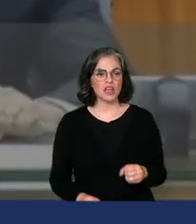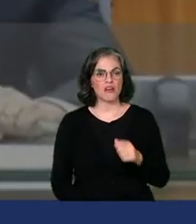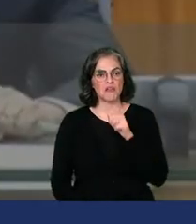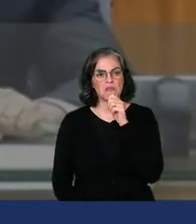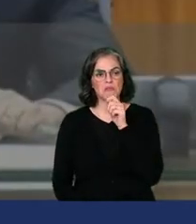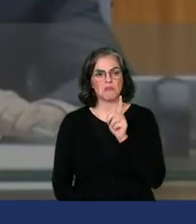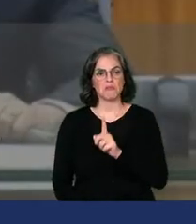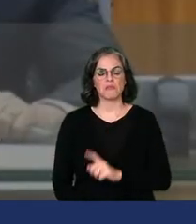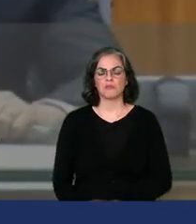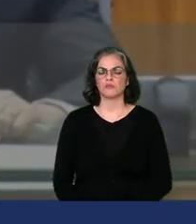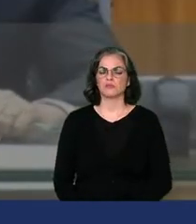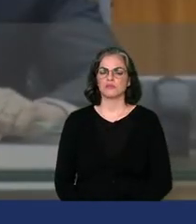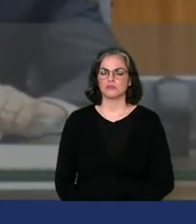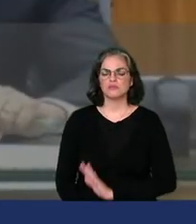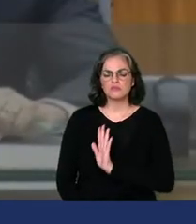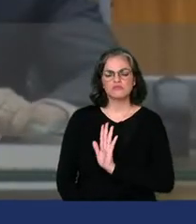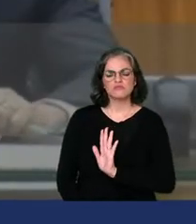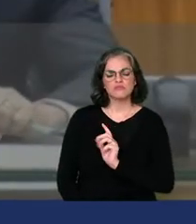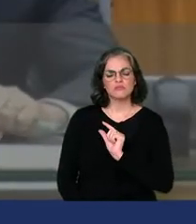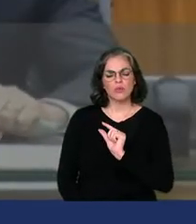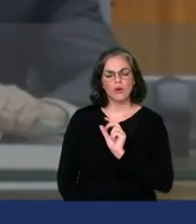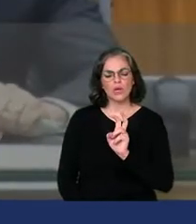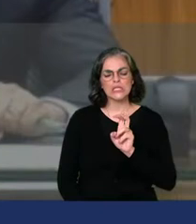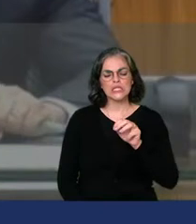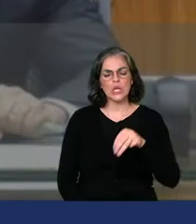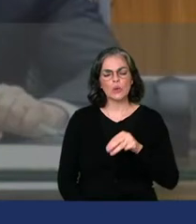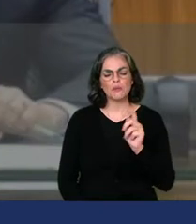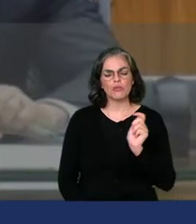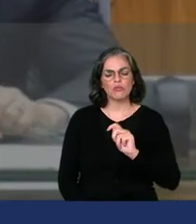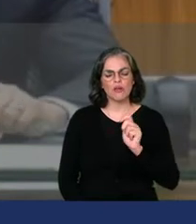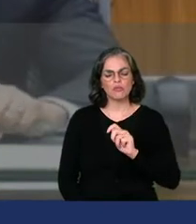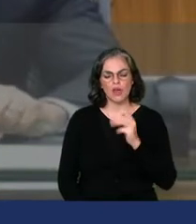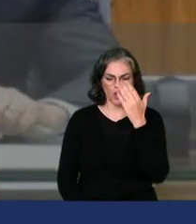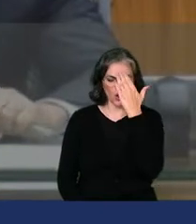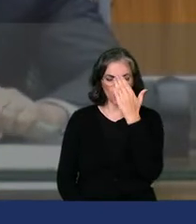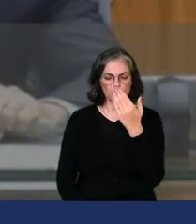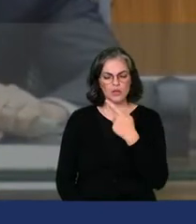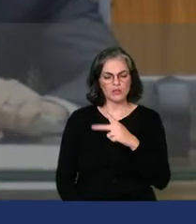MINUTOS ATRÁS... NA MESA... -- [PRESIDENTE]: JÁ VAI ESTAR DISPONÍVEL, DEPUTADO CELSO, EM CINCO MINUTOS.